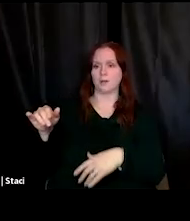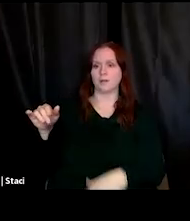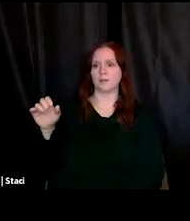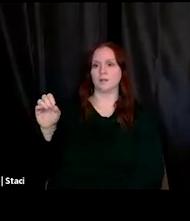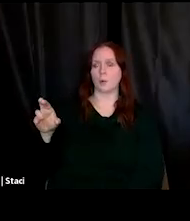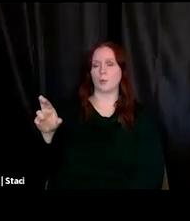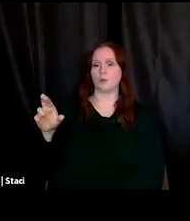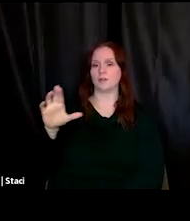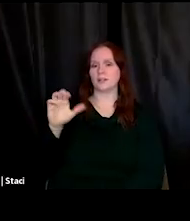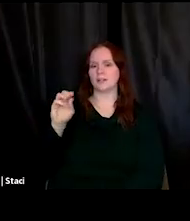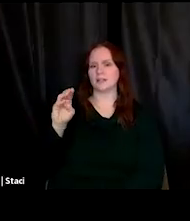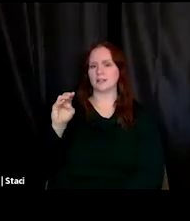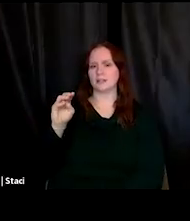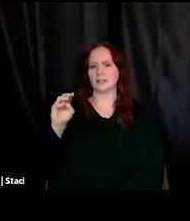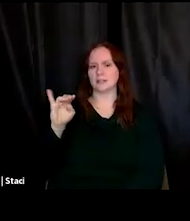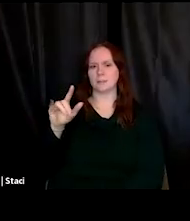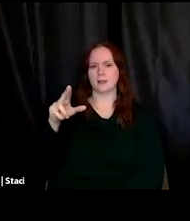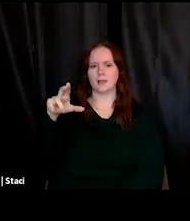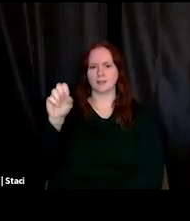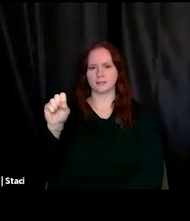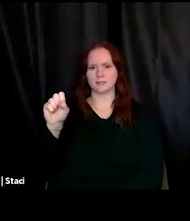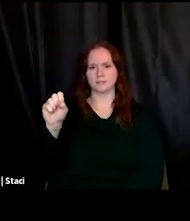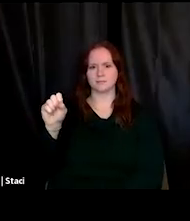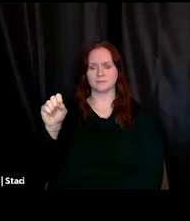tiene un tesoro de información para ayudarles.